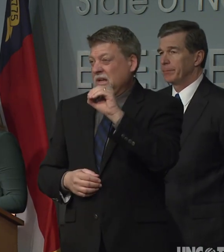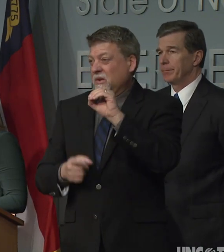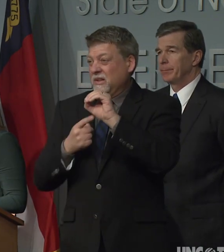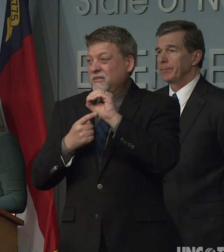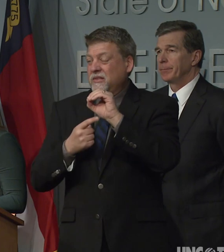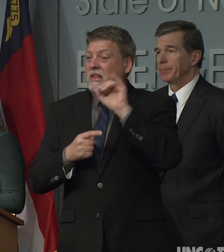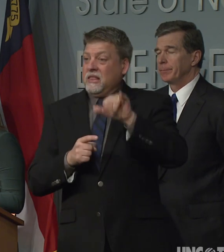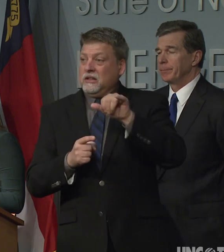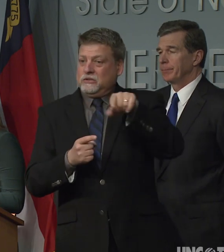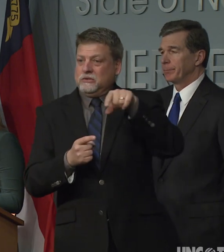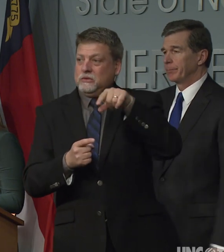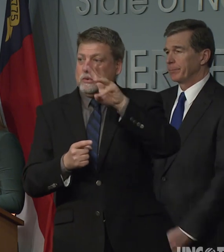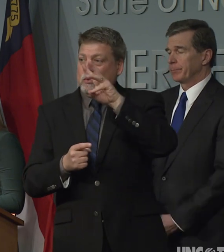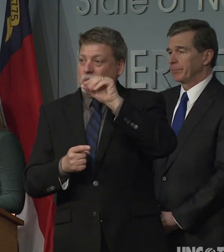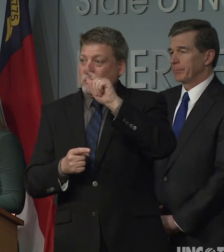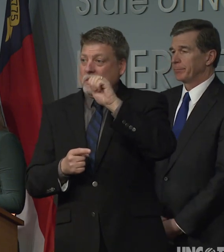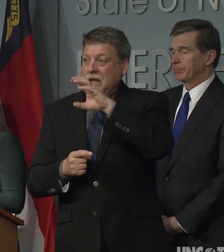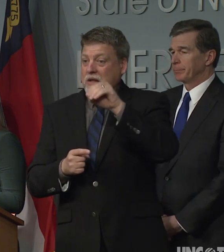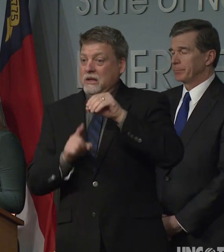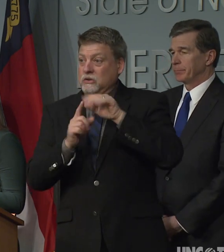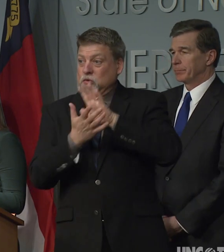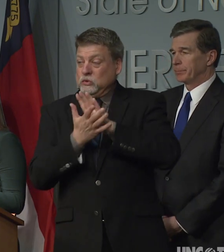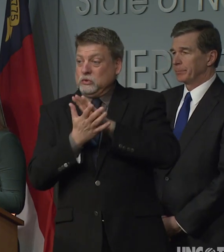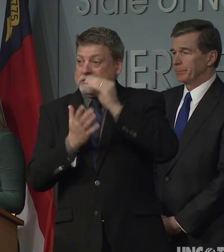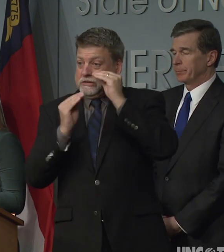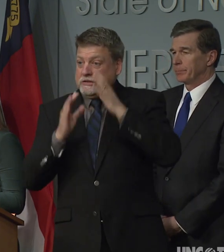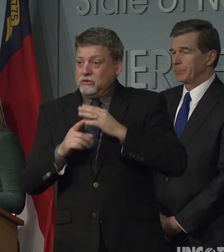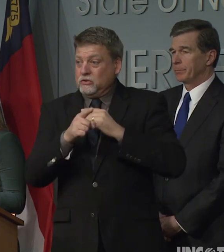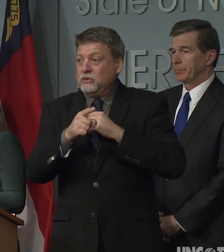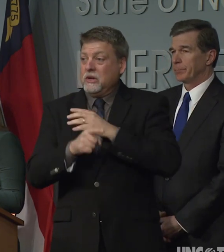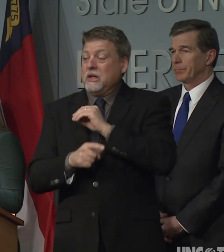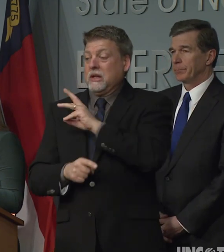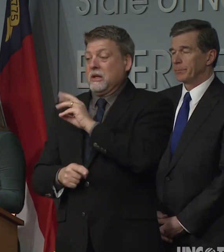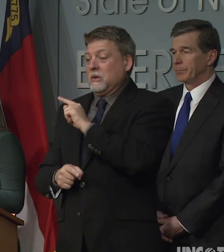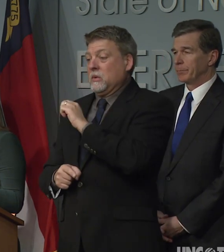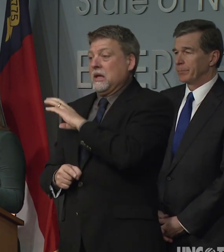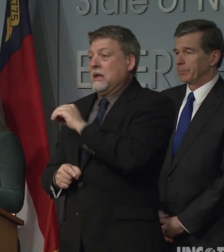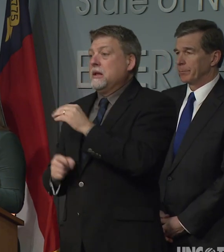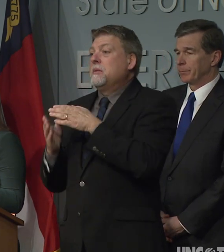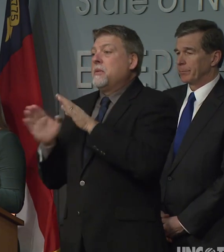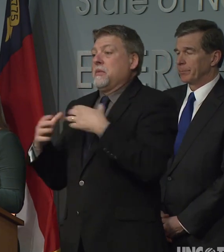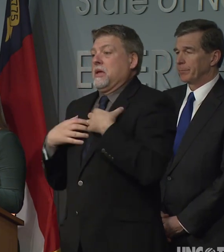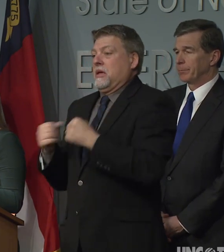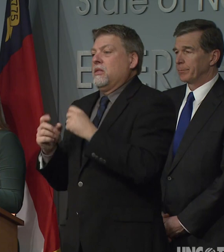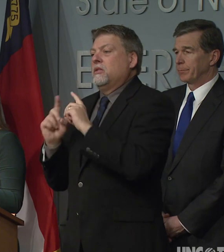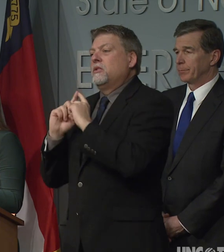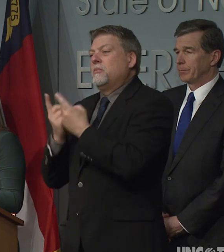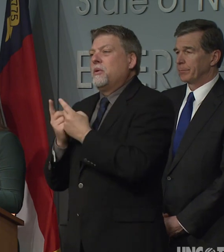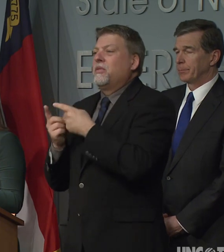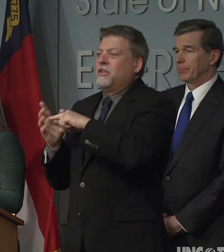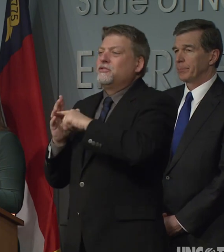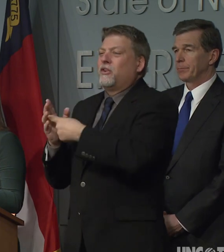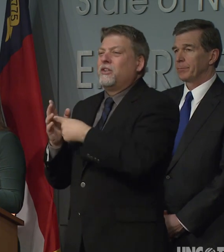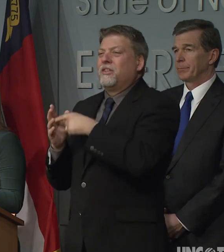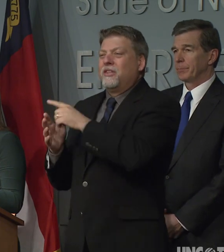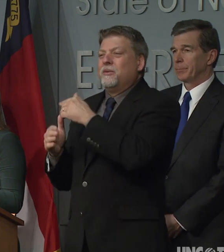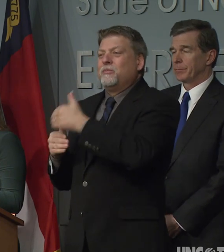in el condado puede y que fue una maestra de escuela y actualmente el Departamento de Salud Pública del condado muy